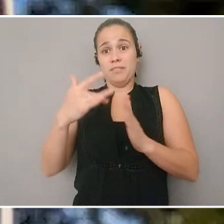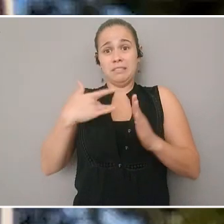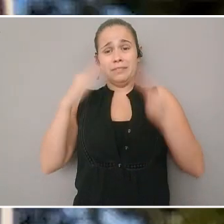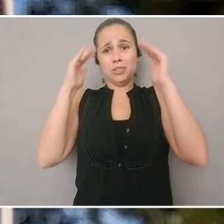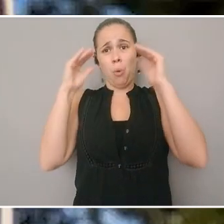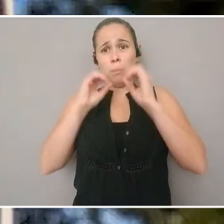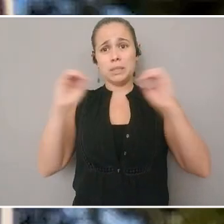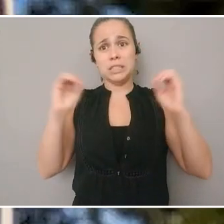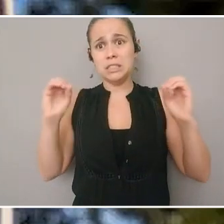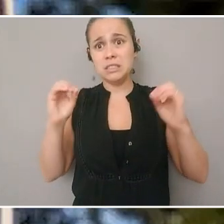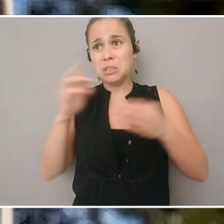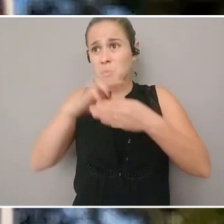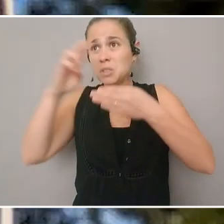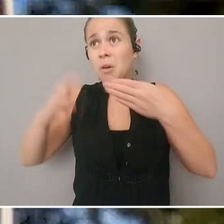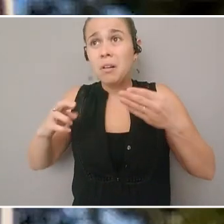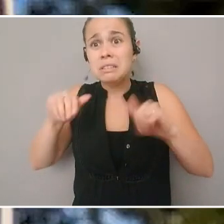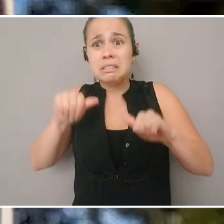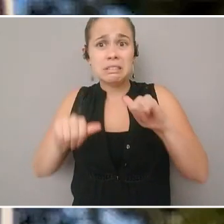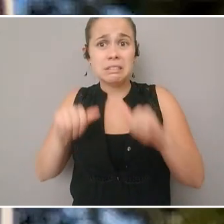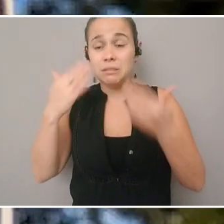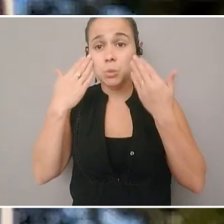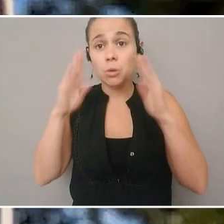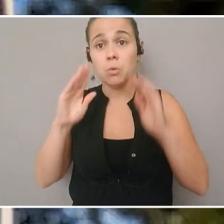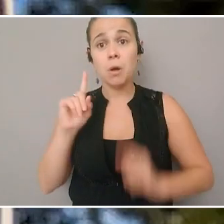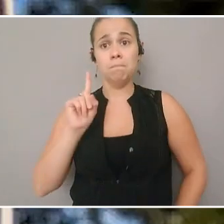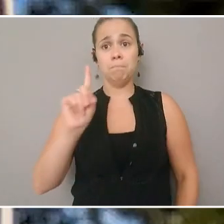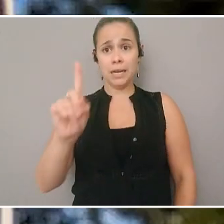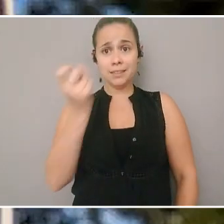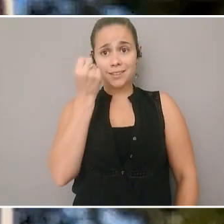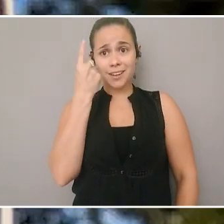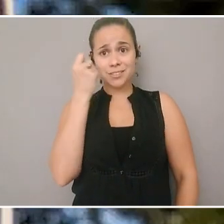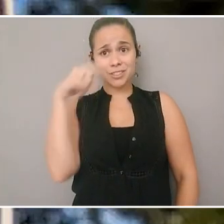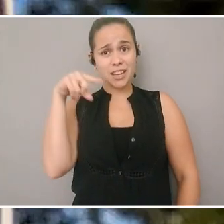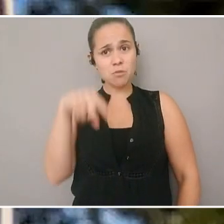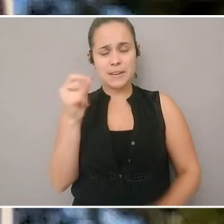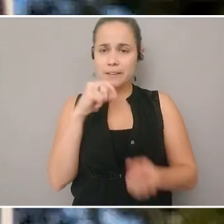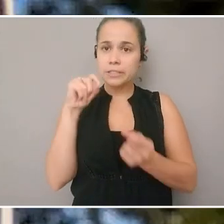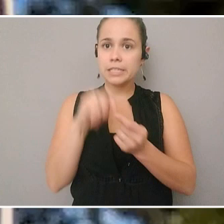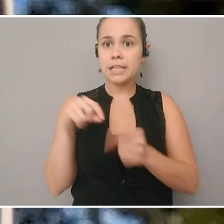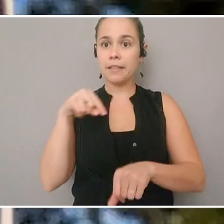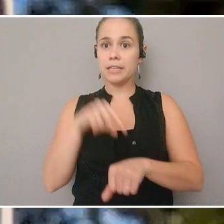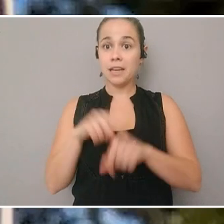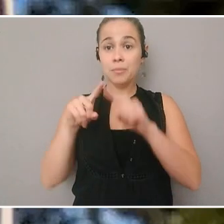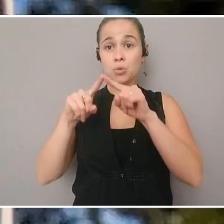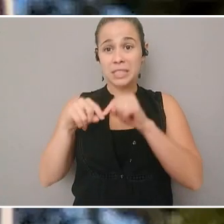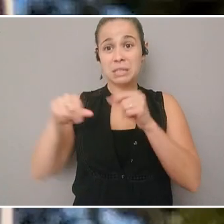inseguro, pero este es precisamente el momento